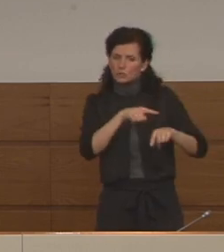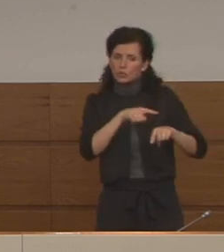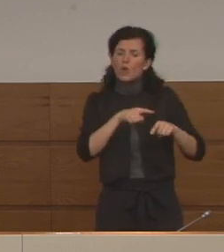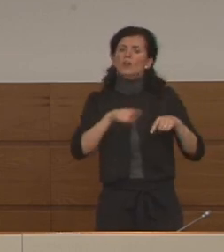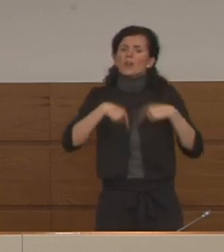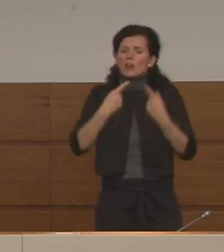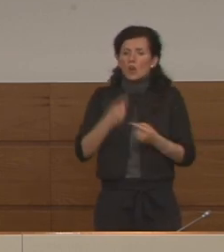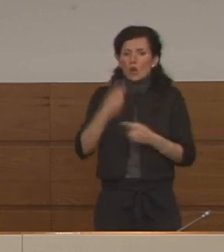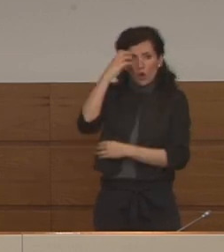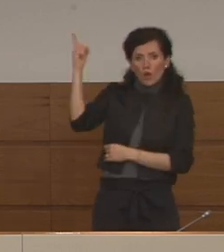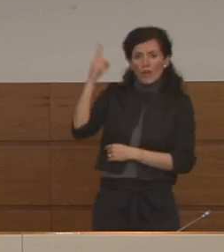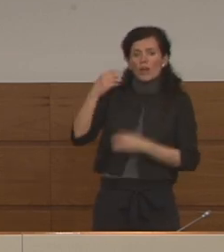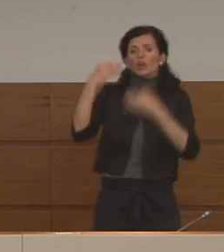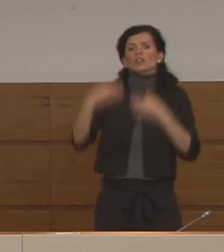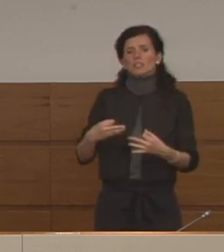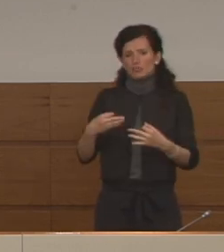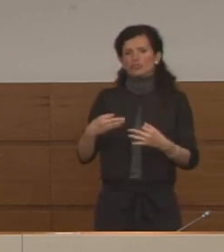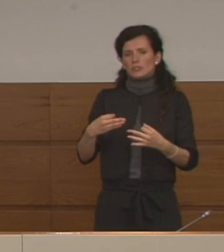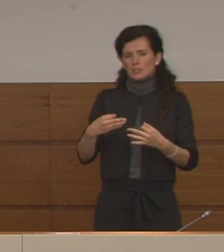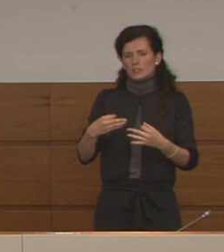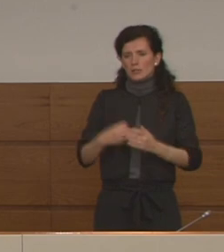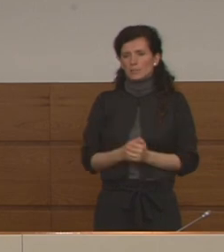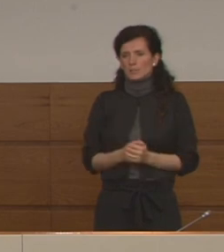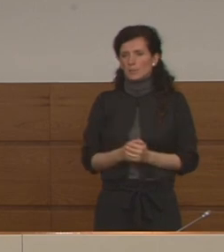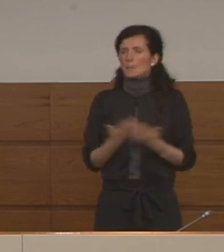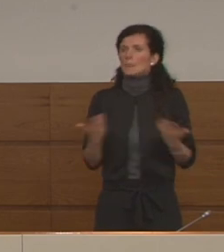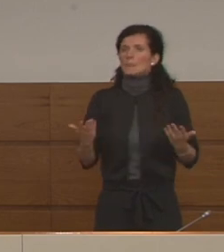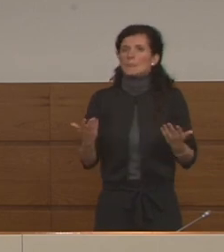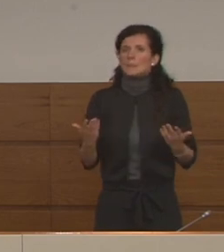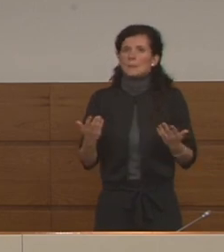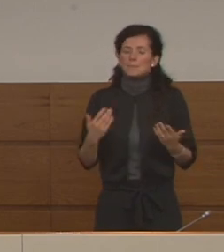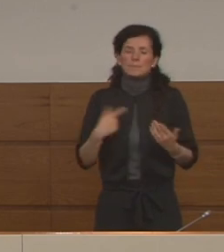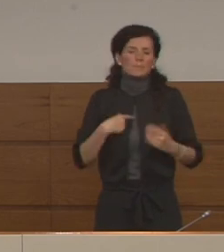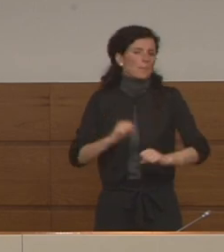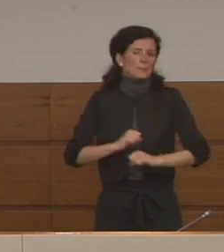del Governo. Mi dispiace, cioè, se dico questo ma è così.